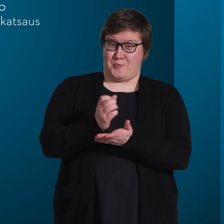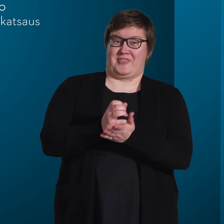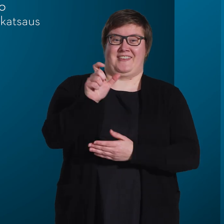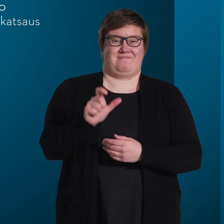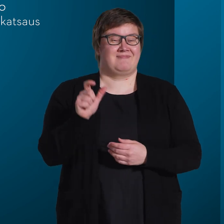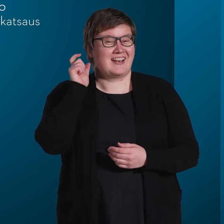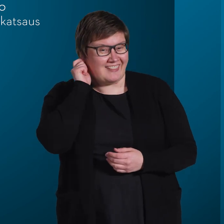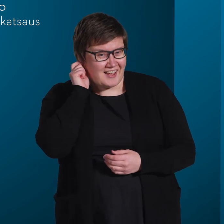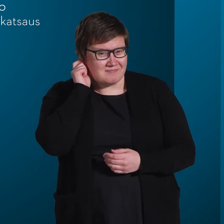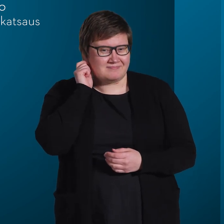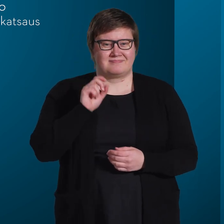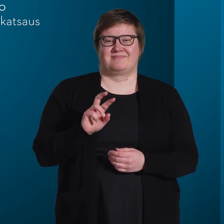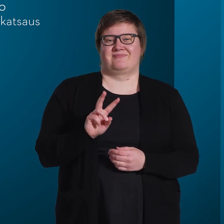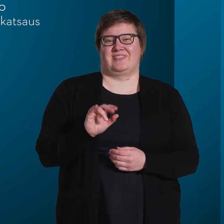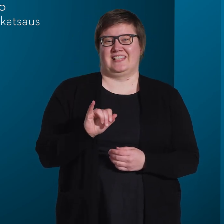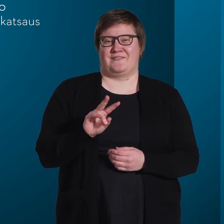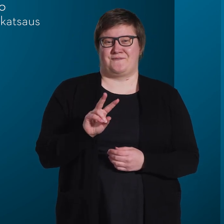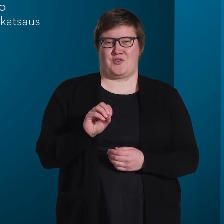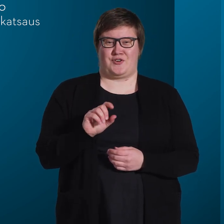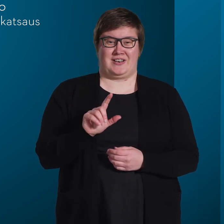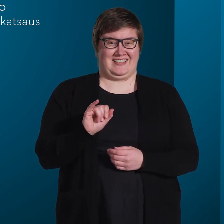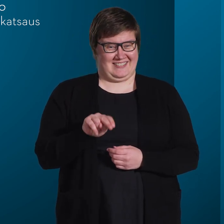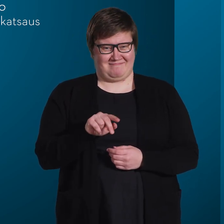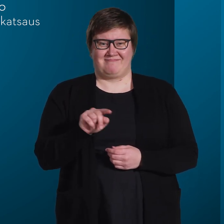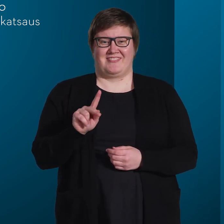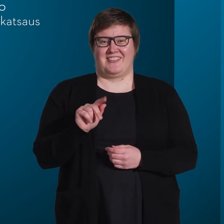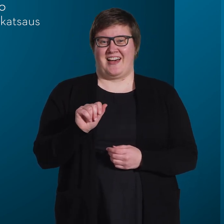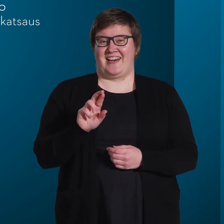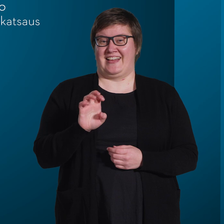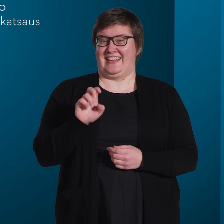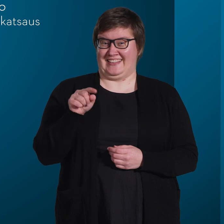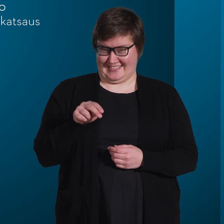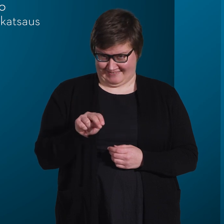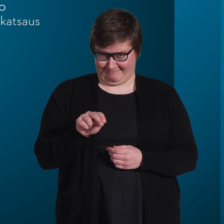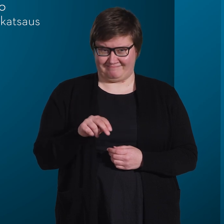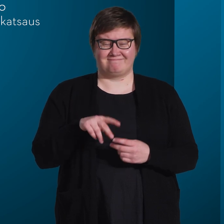Tästä kertovat tuottaja Riitta Vivolin-Karén -